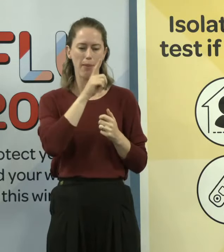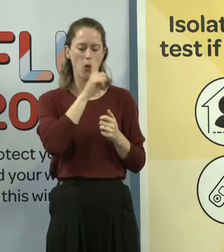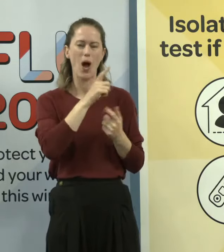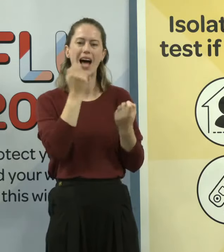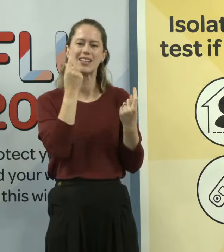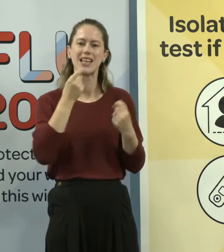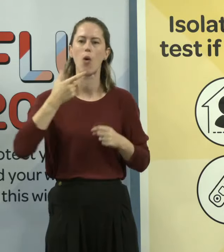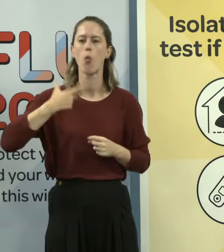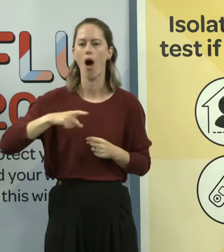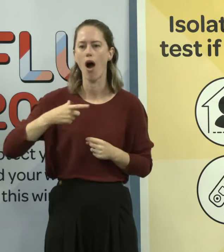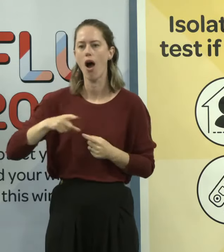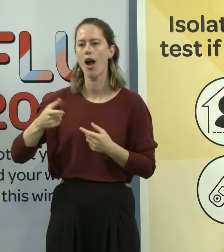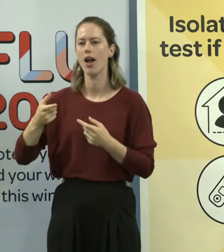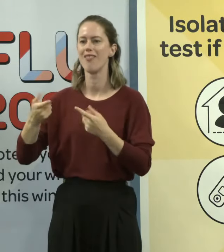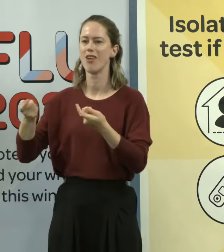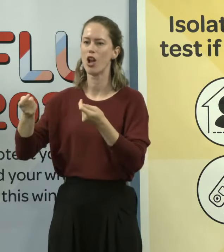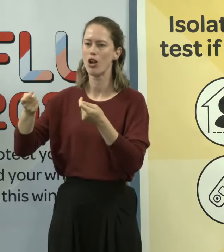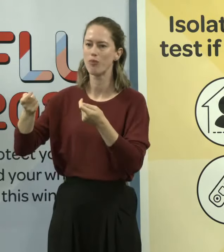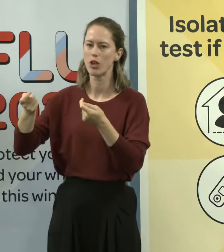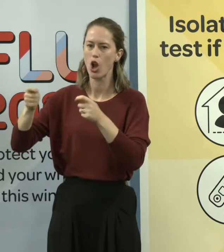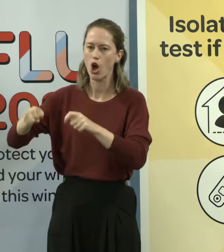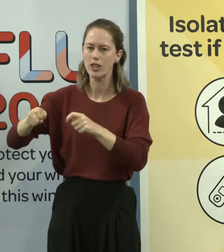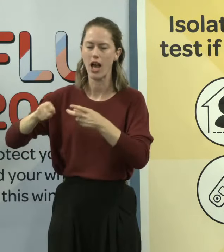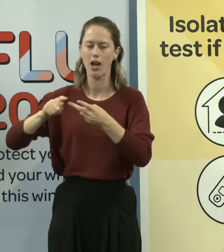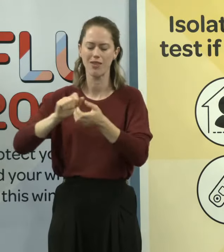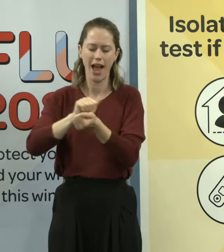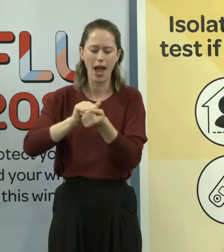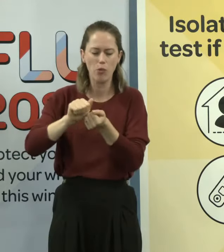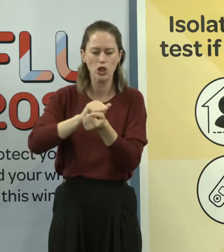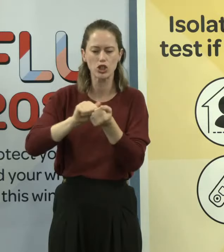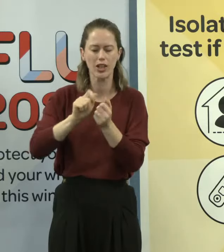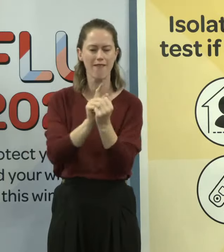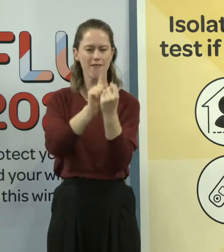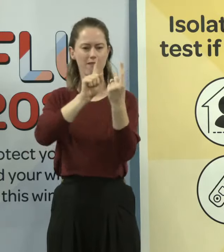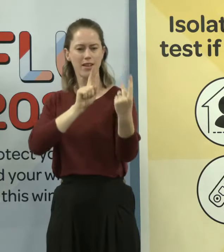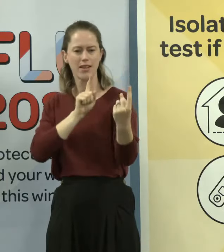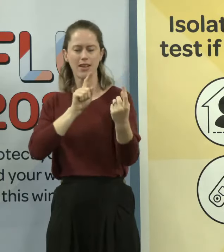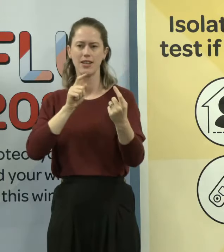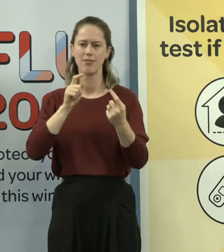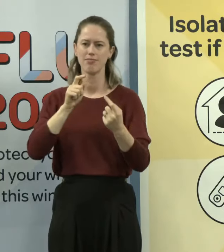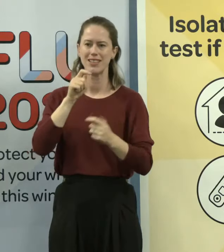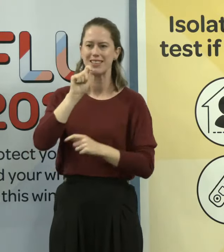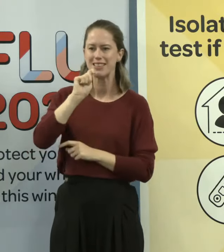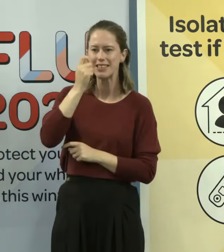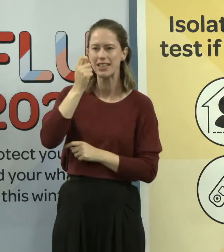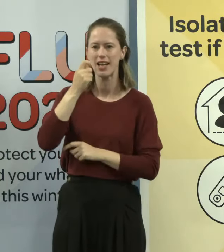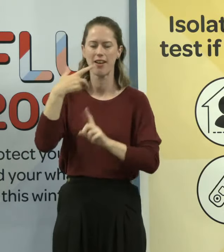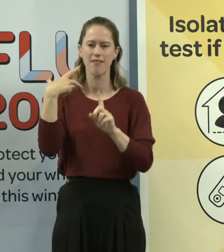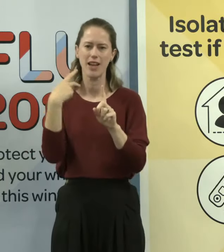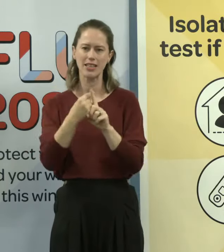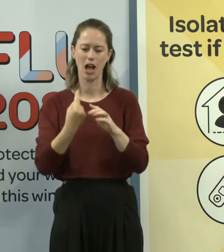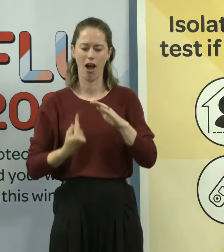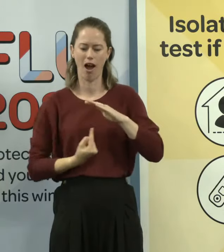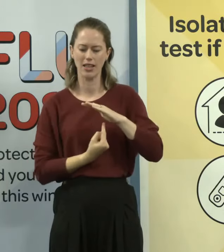waimarie o Aotearoa i taea e matou te kawe mai i te marea ki